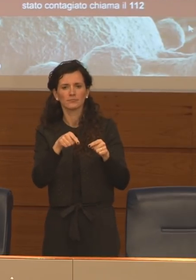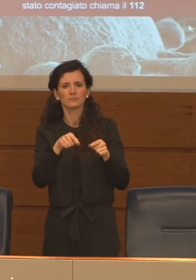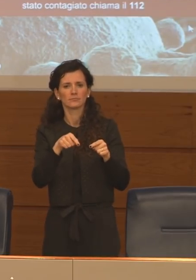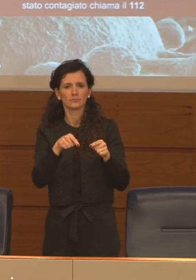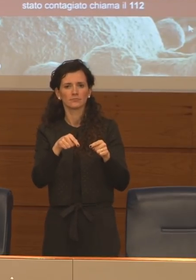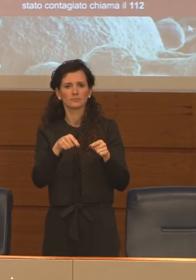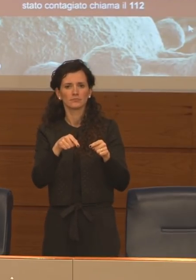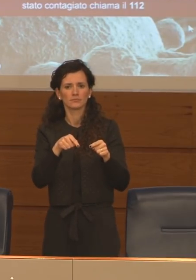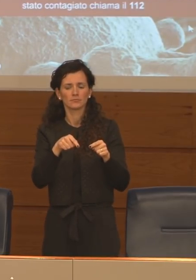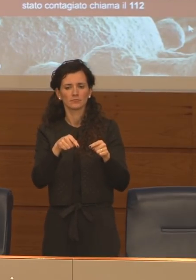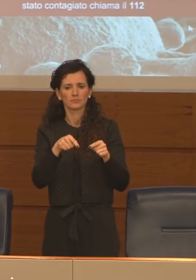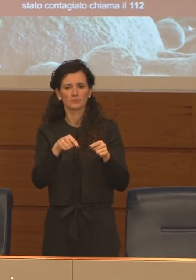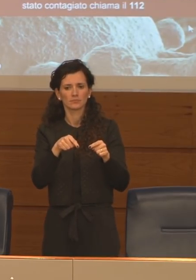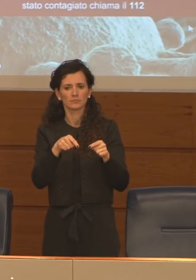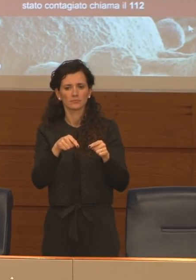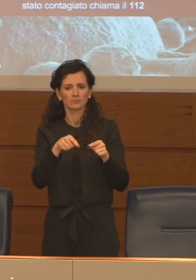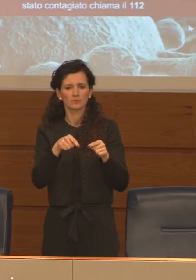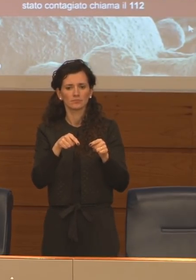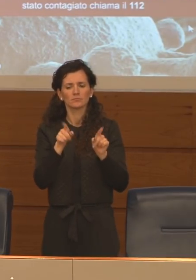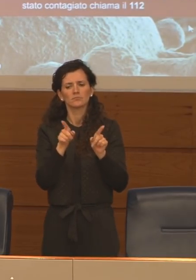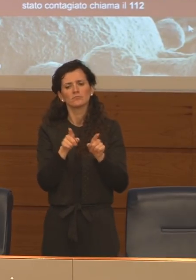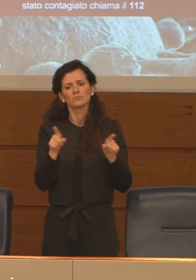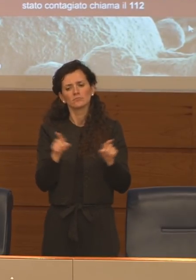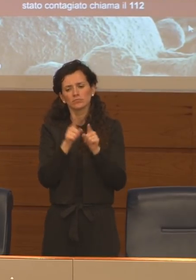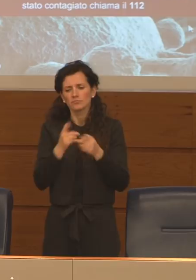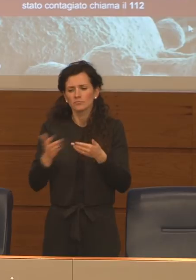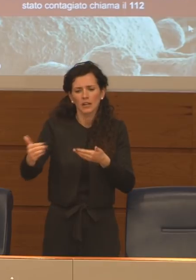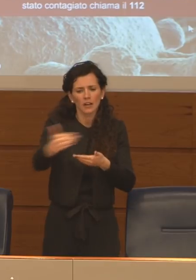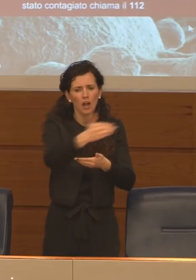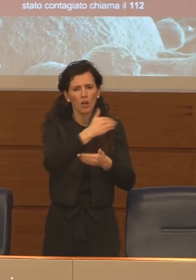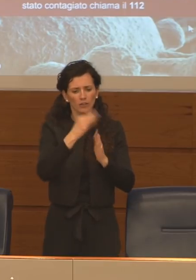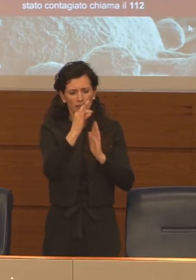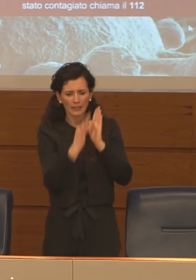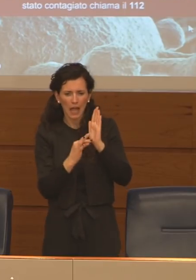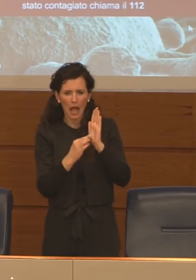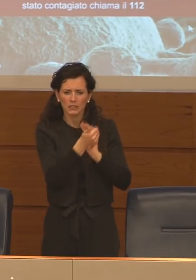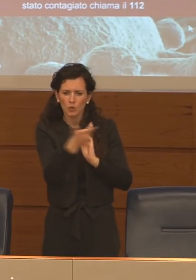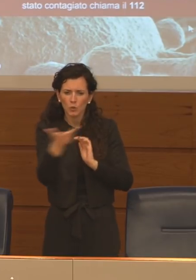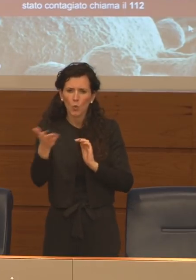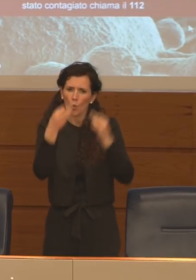base dati dei dati omogenei con la collaborazione preziosa di tutte le